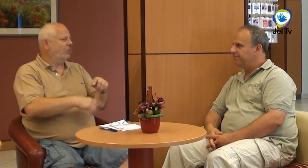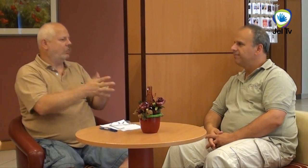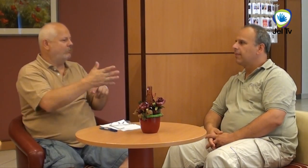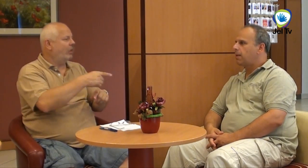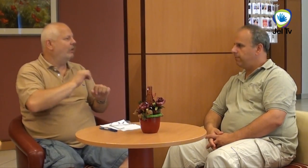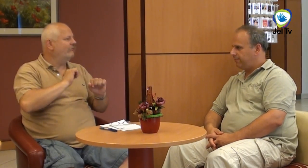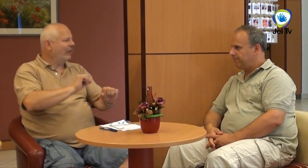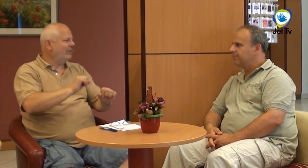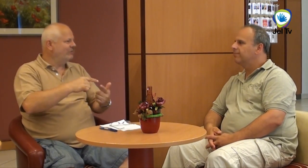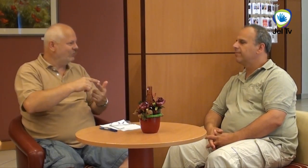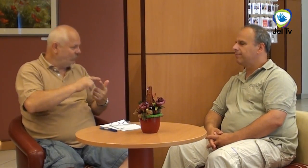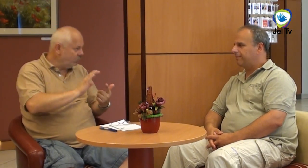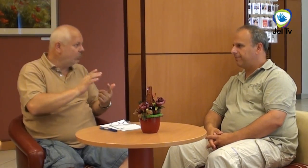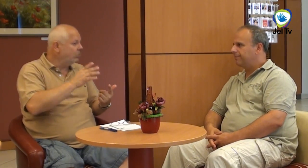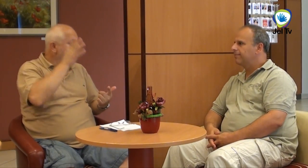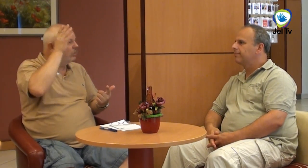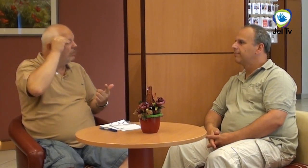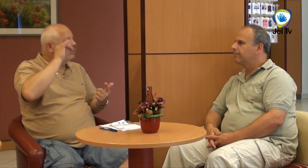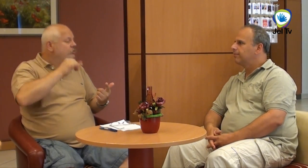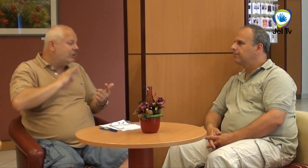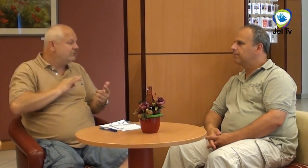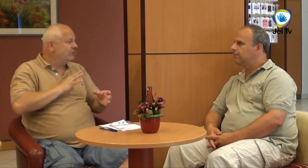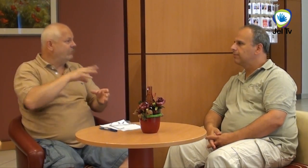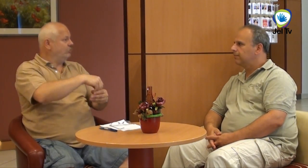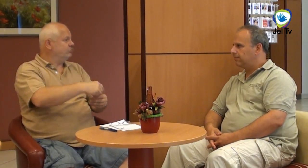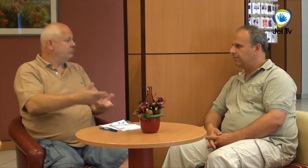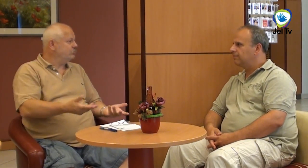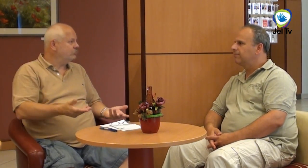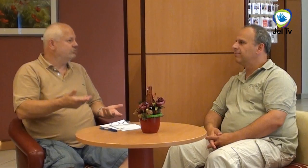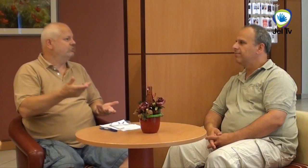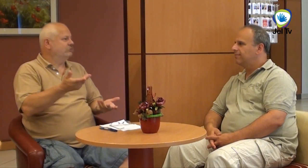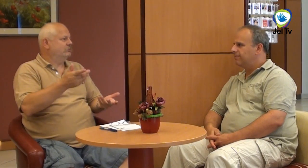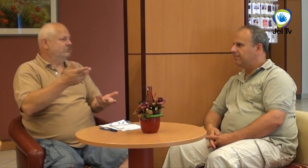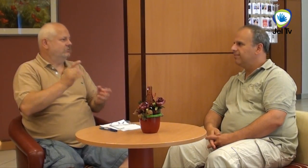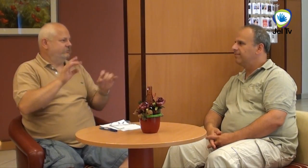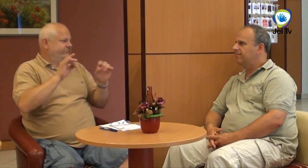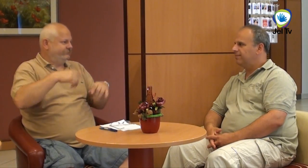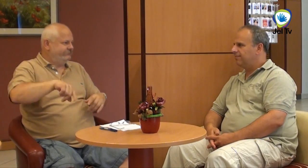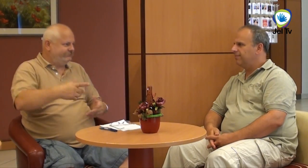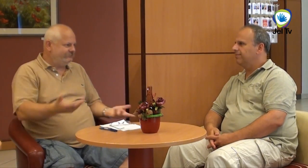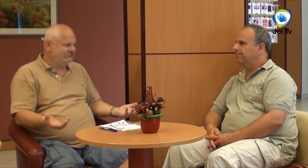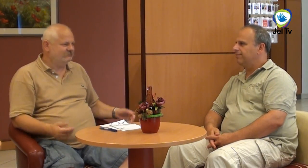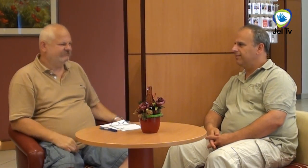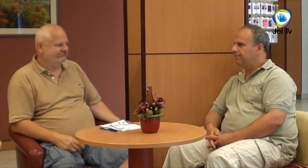és azt kérik, hogy az értelmi fogyatékosok is kerüljenek be a csoportba. Most nyugtalan a helyzet...